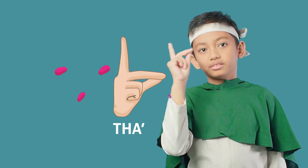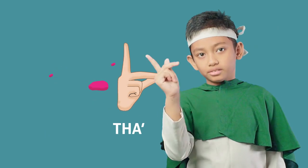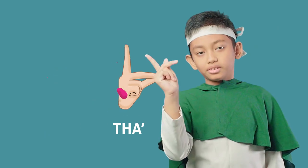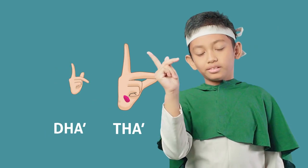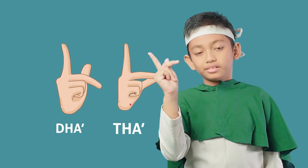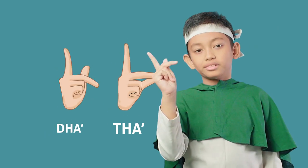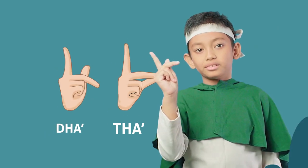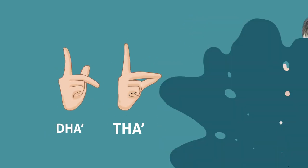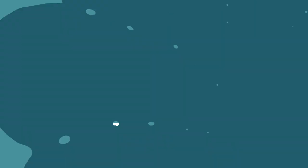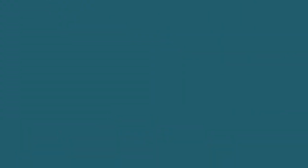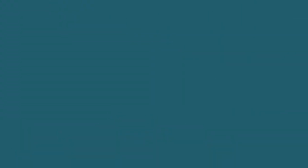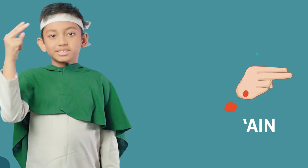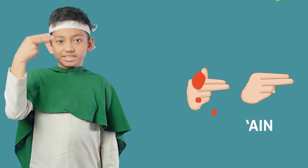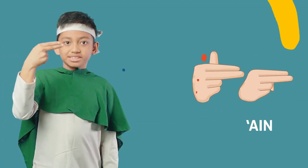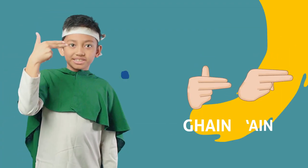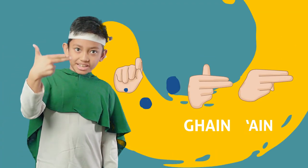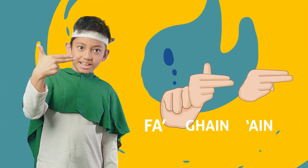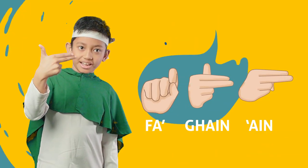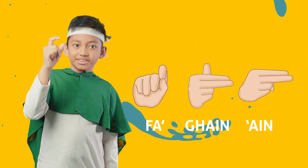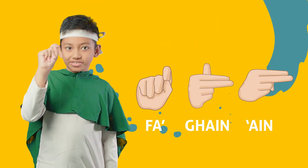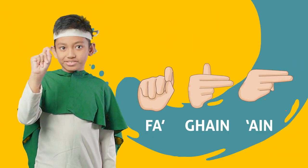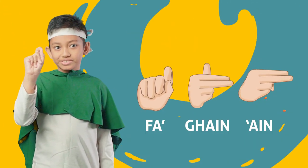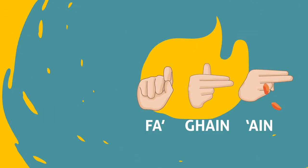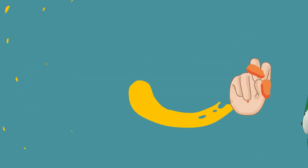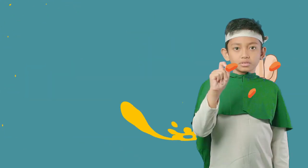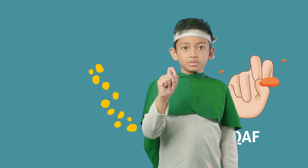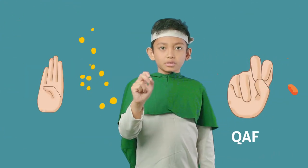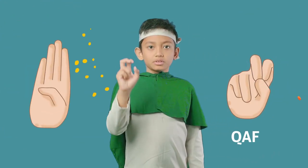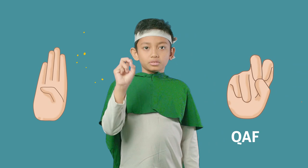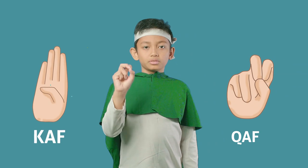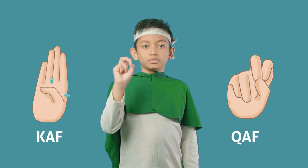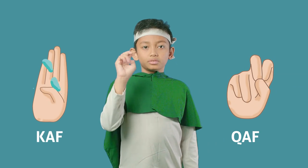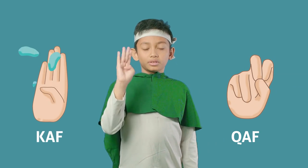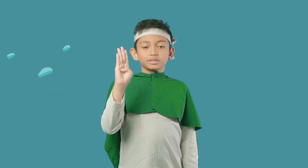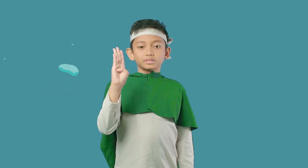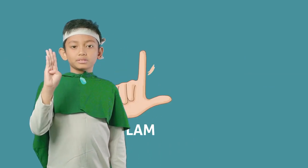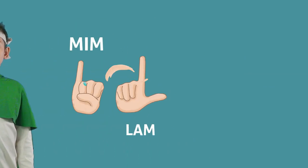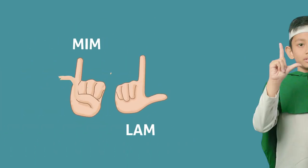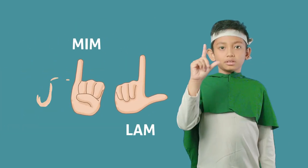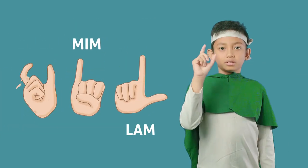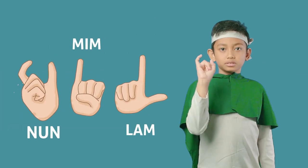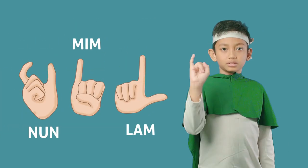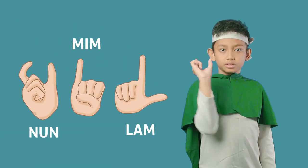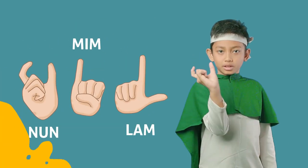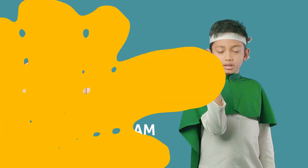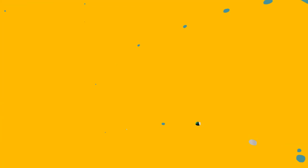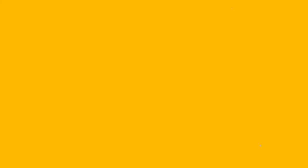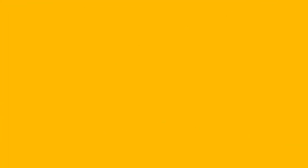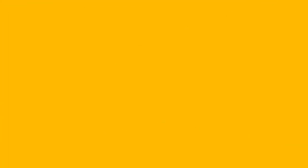Tha', Dha', Ain, Ghain, Fa' Qaf, Kaf Lam, Mim, Nun